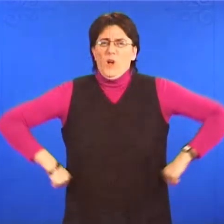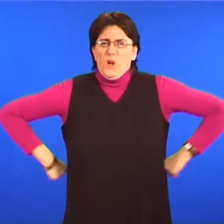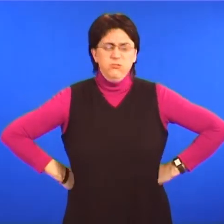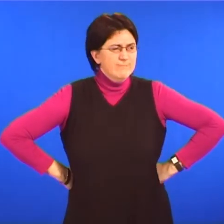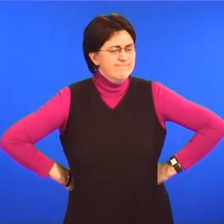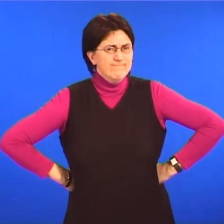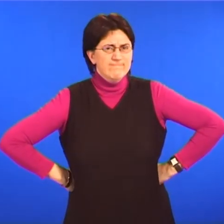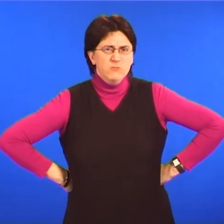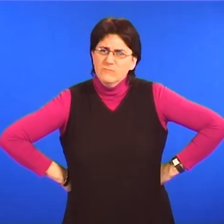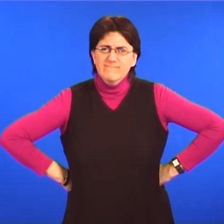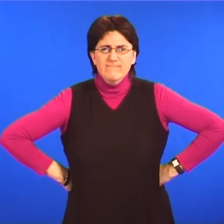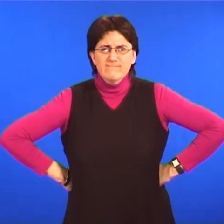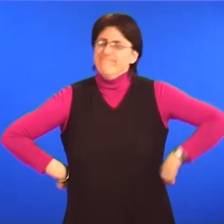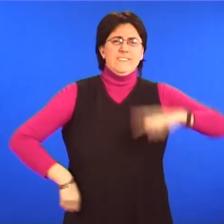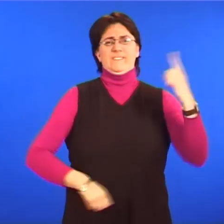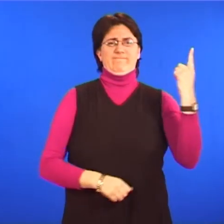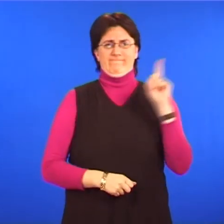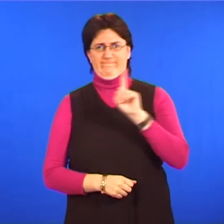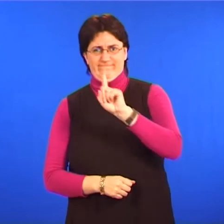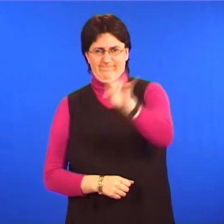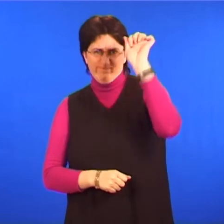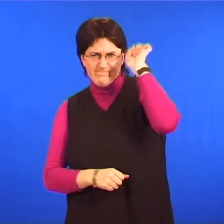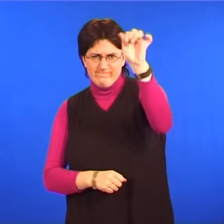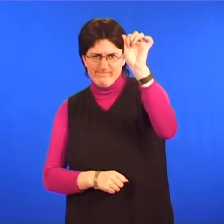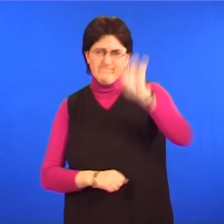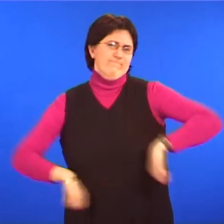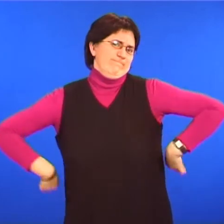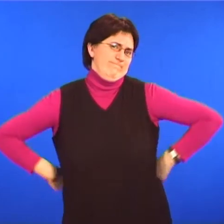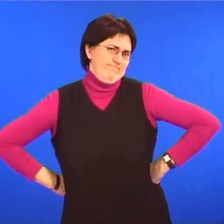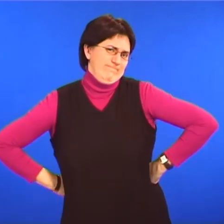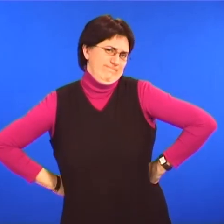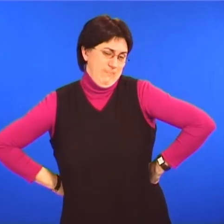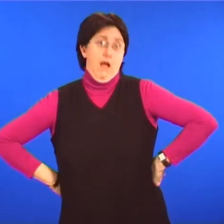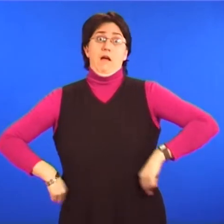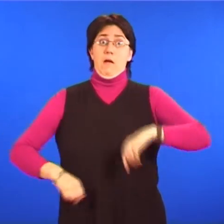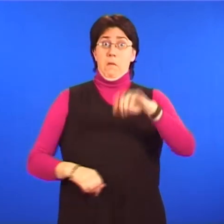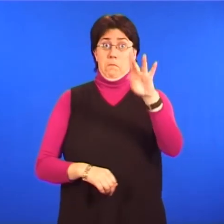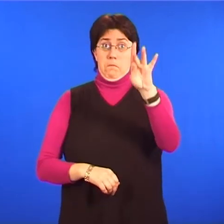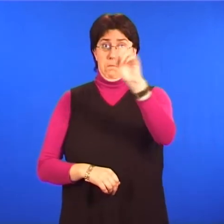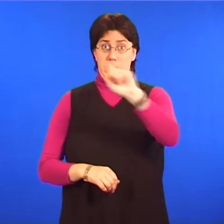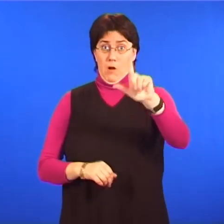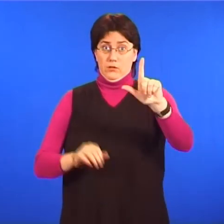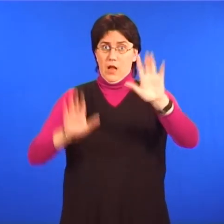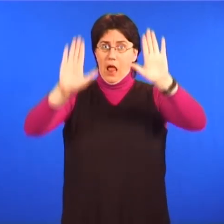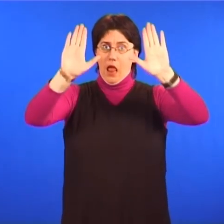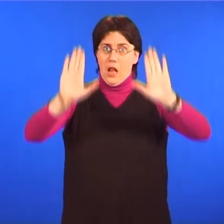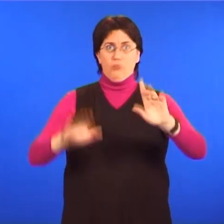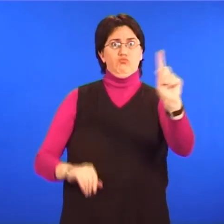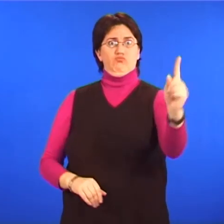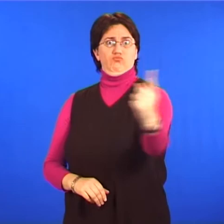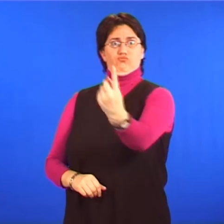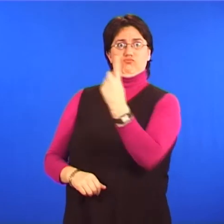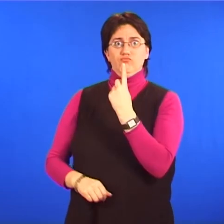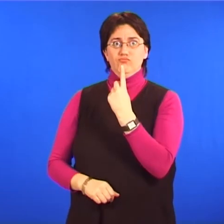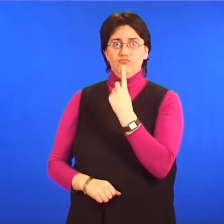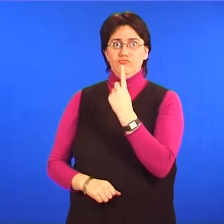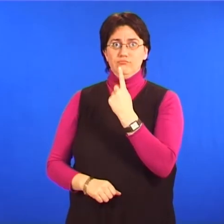En er lítil stund er liðin drap hún aftur á dyrnar og þá kom sankti Páll út.